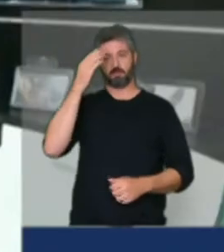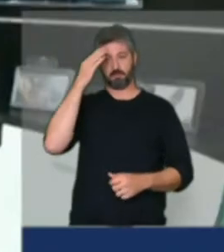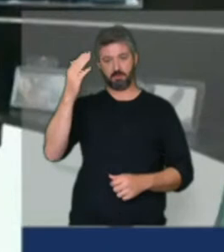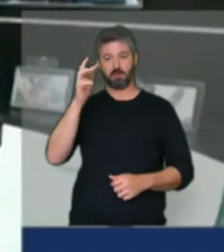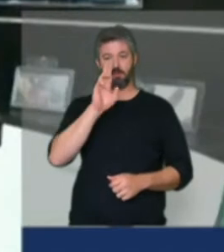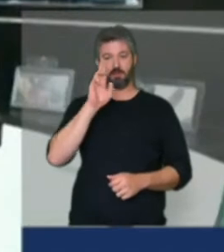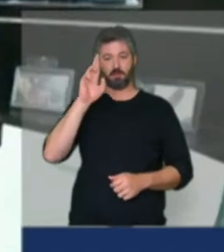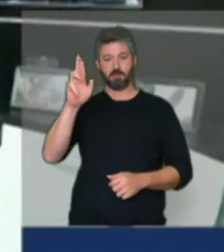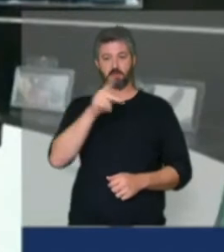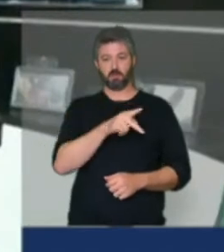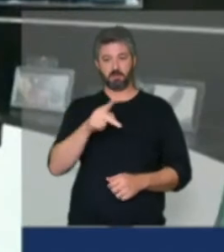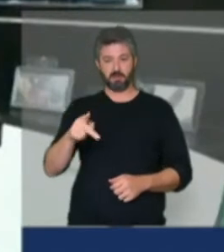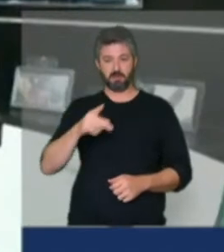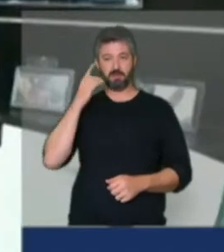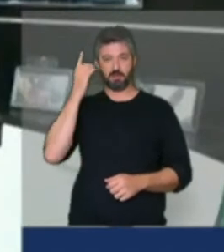SENHORES PARLAMENTARES, AS OLIMPÍADAS ESTÃO NOS